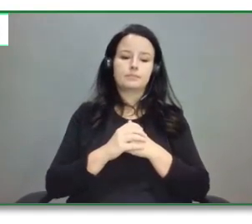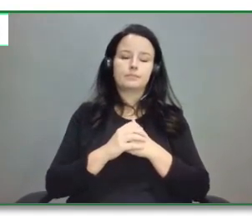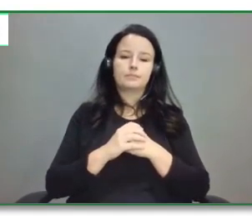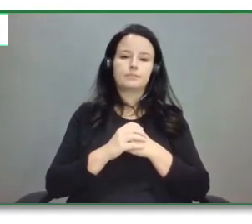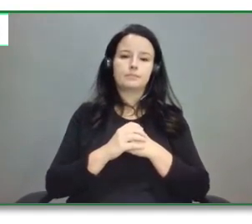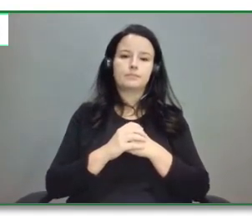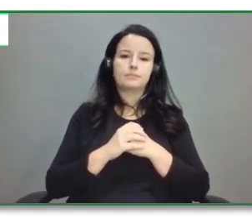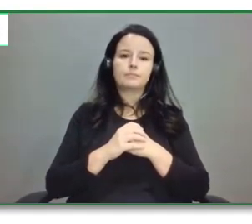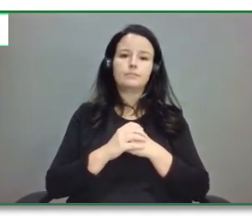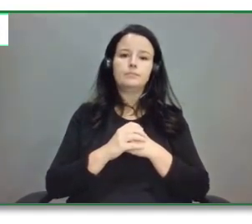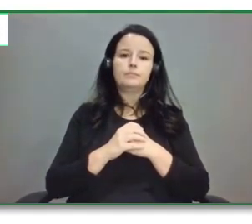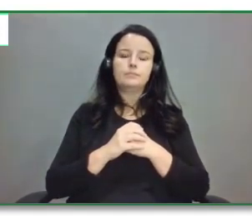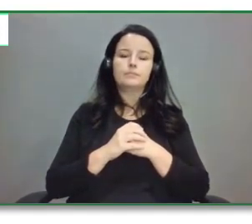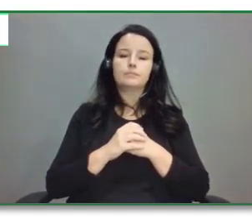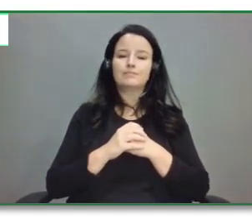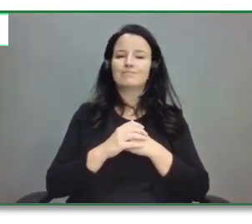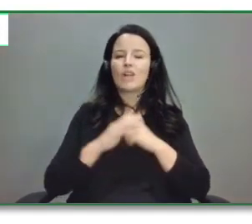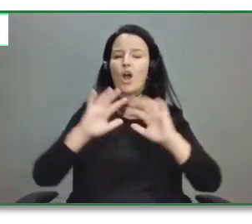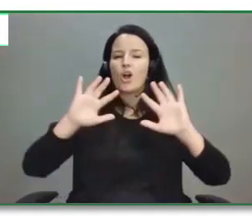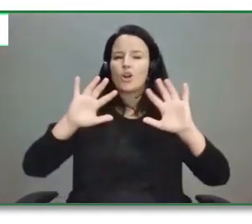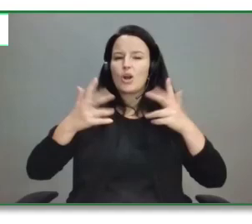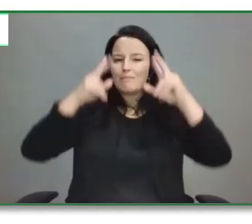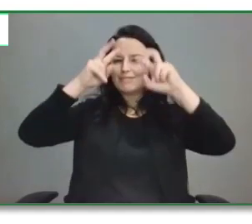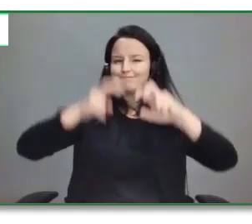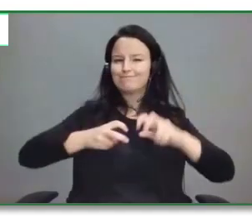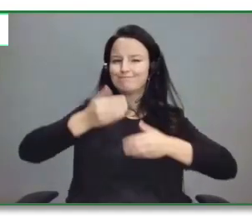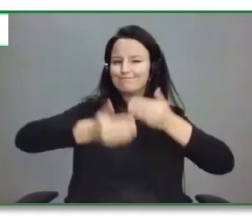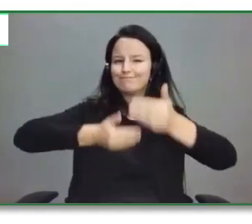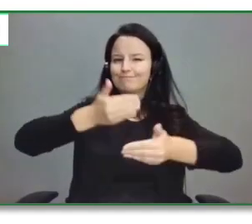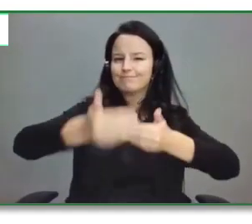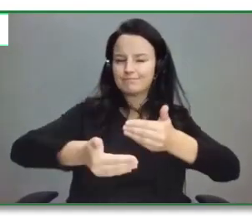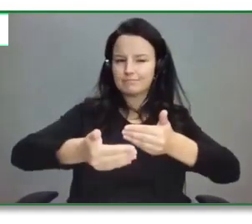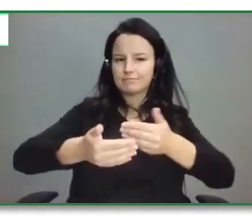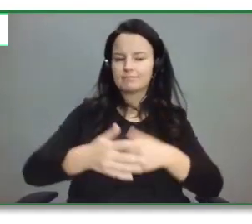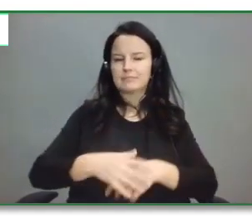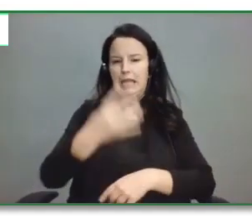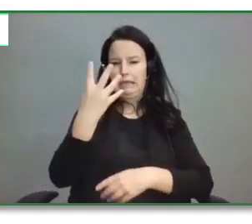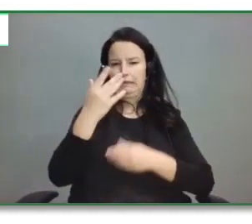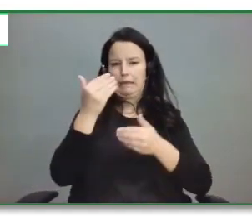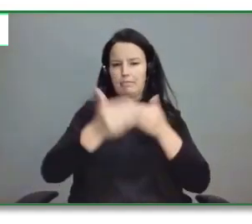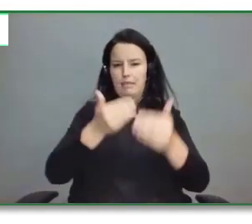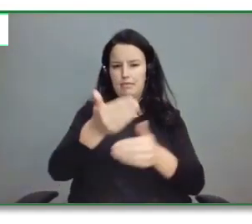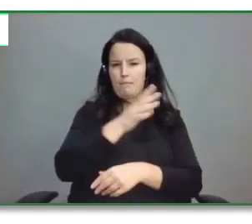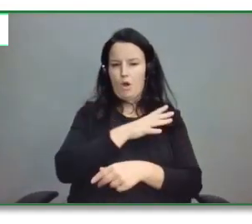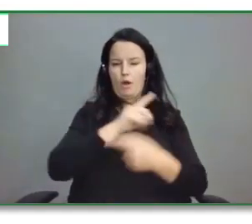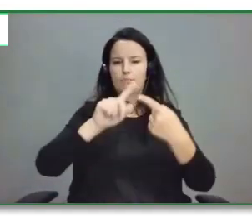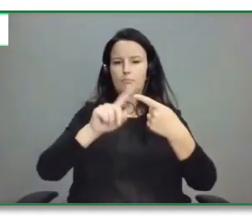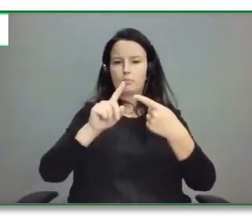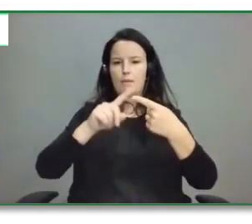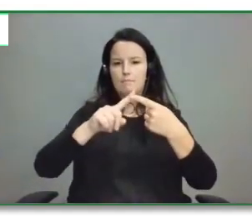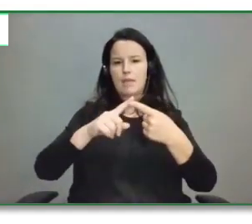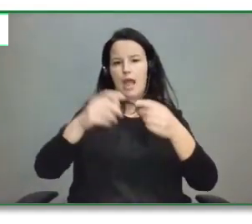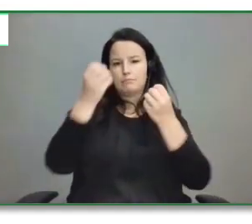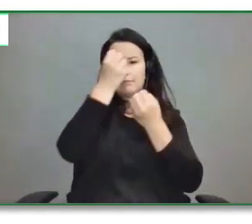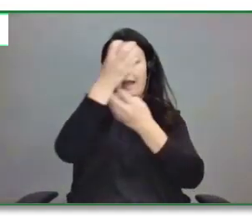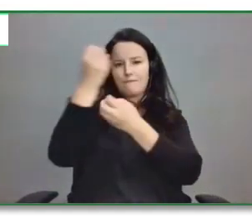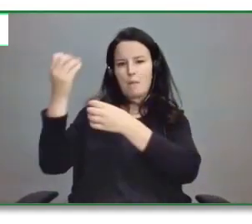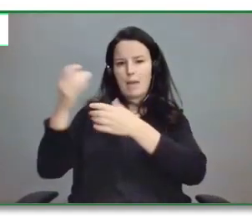la méthodologie des conception de la recherche a été réalisée en quatre étapes première construction d'une base